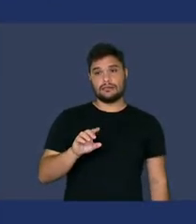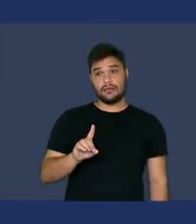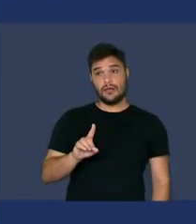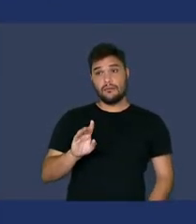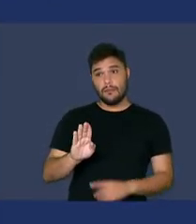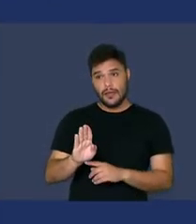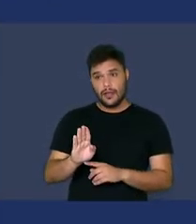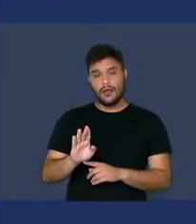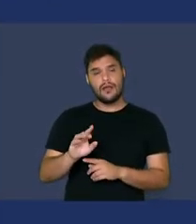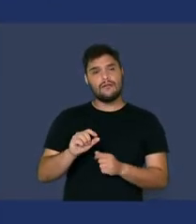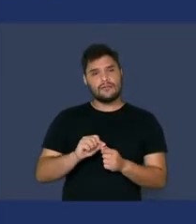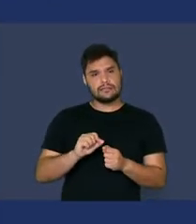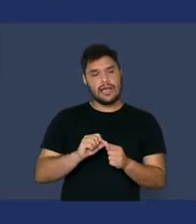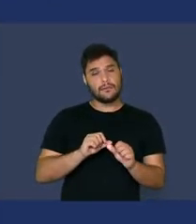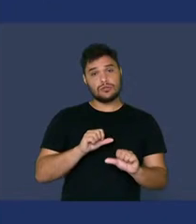[DEPUTADO]: NÓS DO PSDB FIZEMOS UMA ALTERAÇÃO